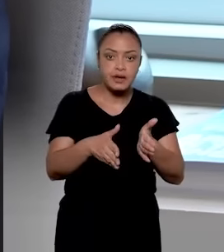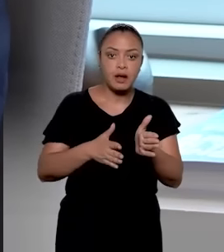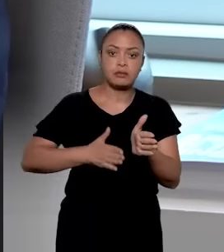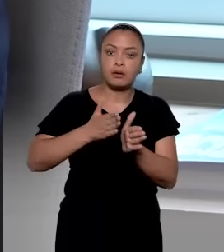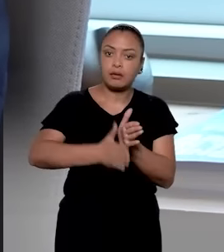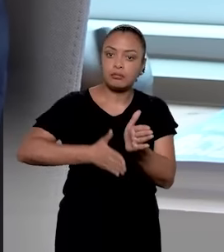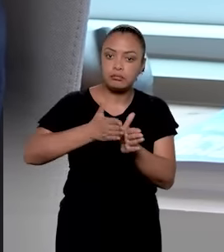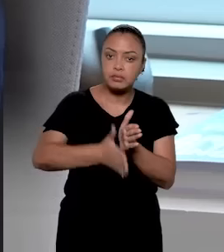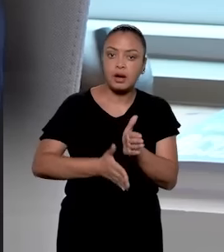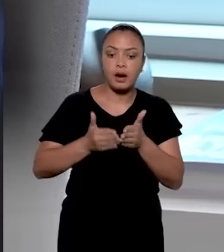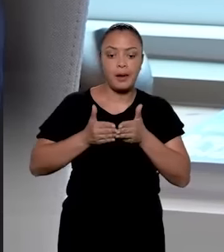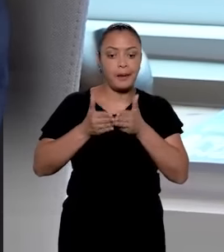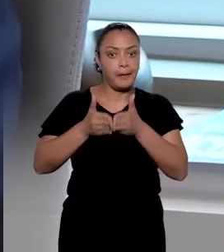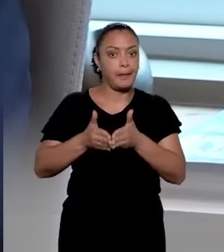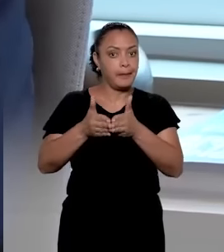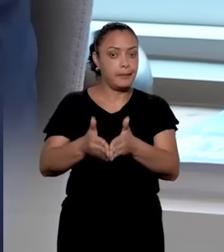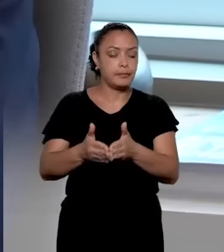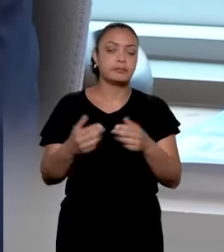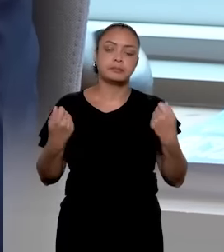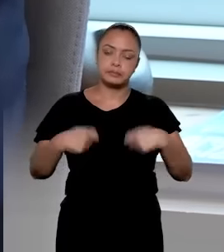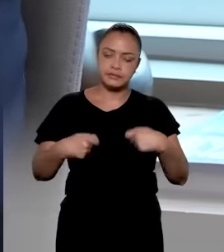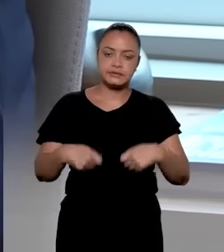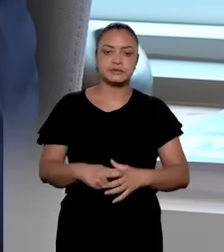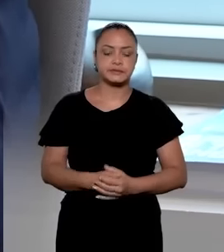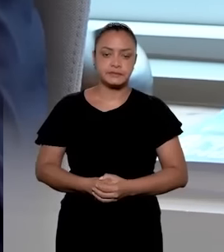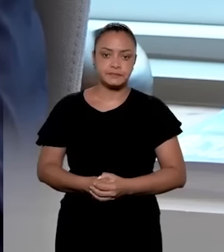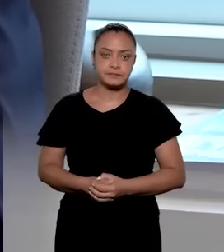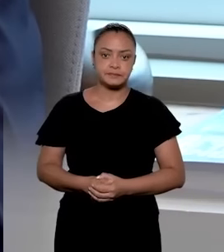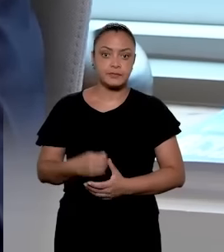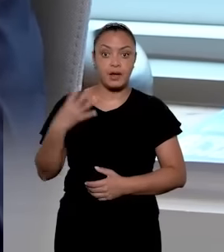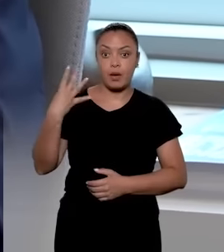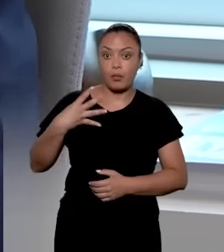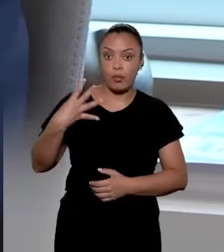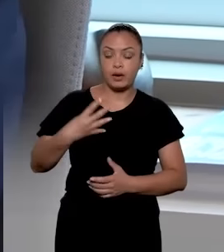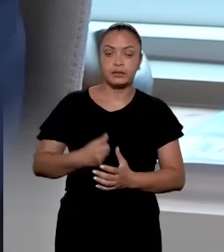o armazém não foi, o porto não foi, então precisa fazer essa coisa para aumentar a competitividade.